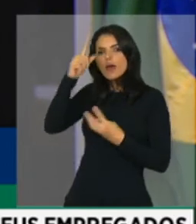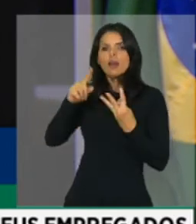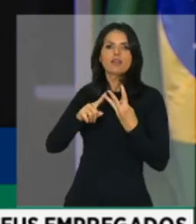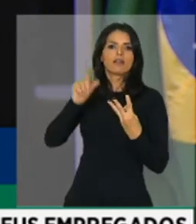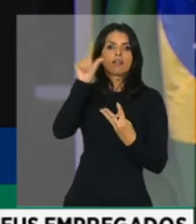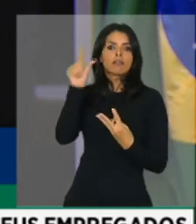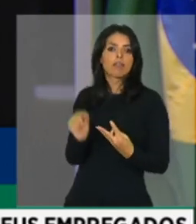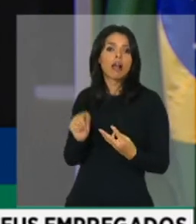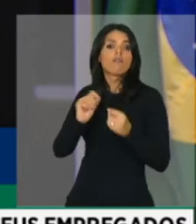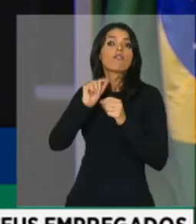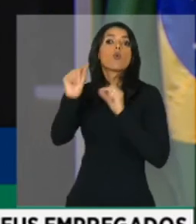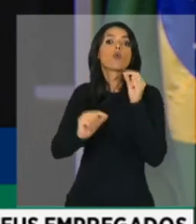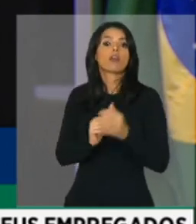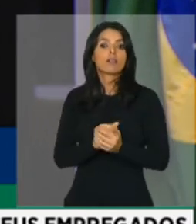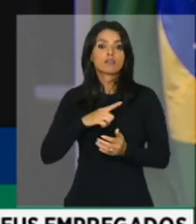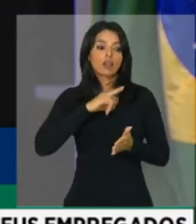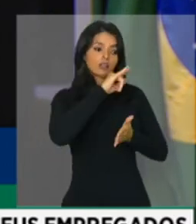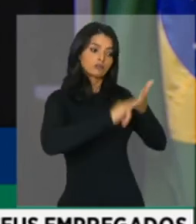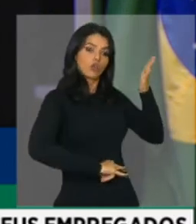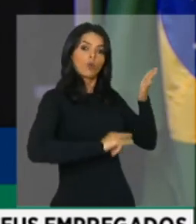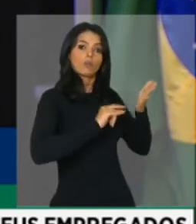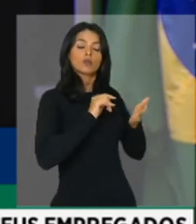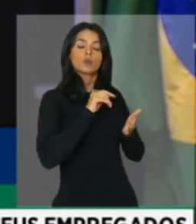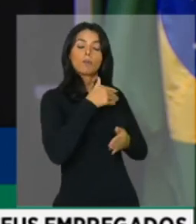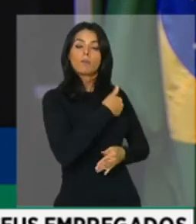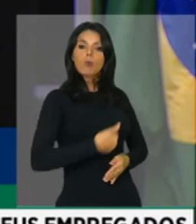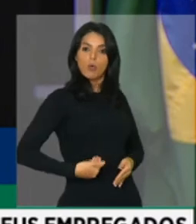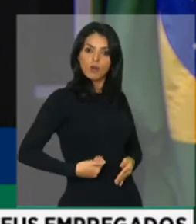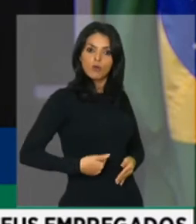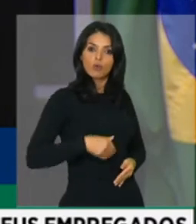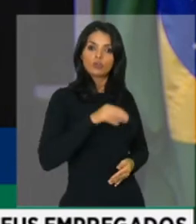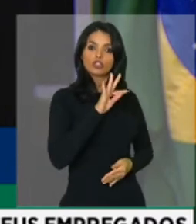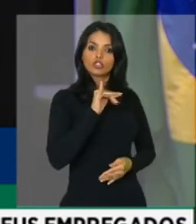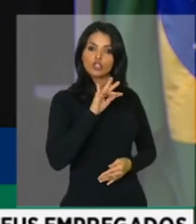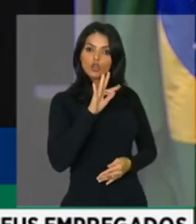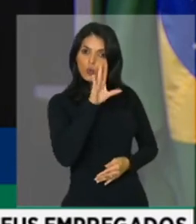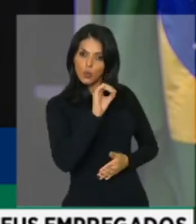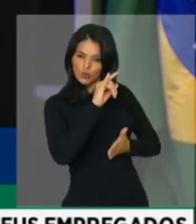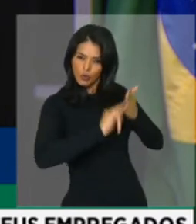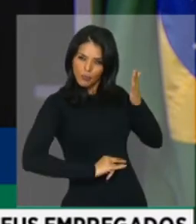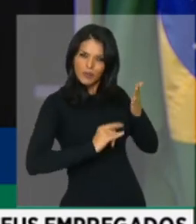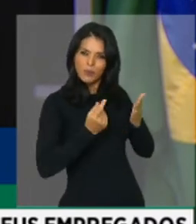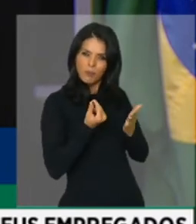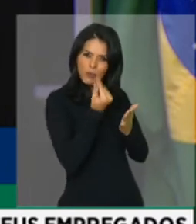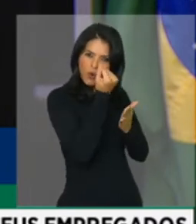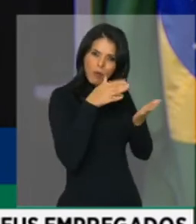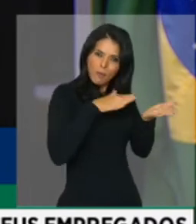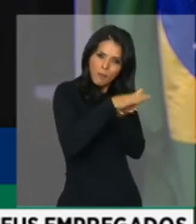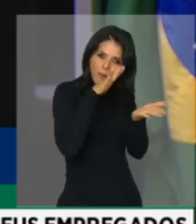ALEMANHA E ITÁLIA FIZERAM. EMITIRAM TÍTULOS PÚBLICOS E IMPRIMIR DINHEIRO, SENHOR PRESIDENTE. PRECISAMOS DE CORAGEM PARA ENFRENTAR O